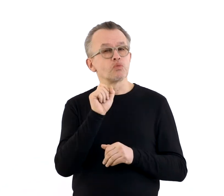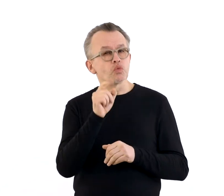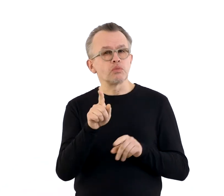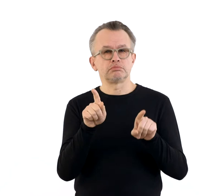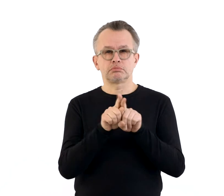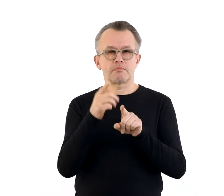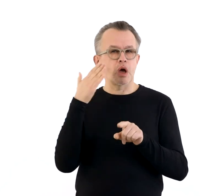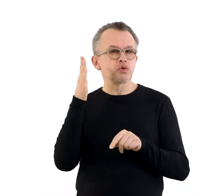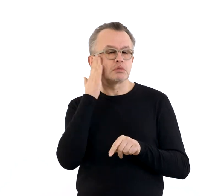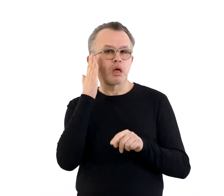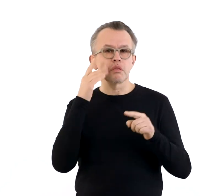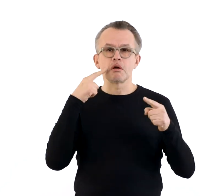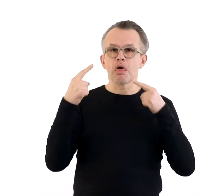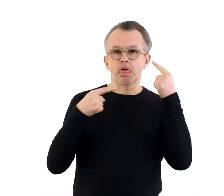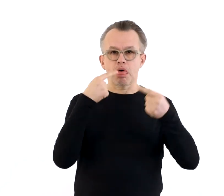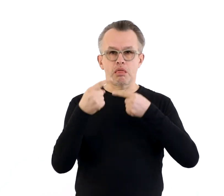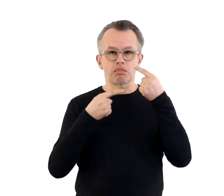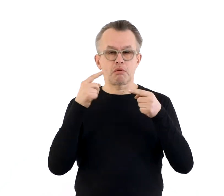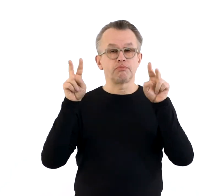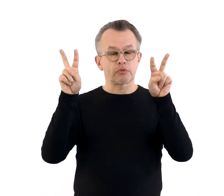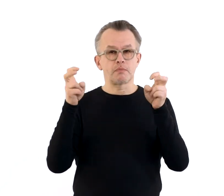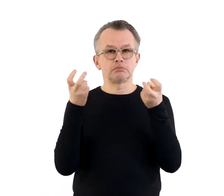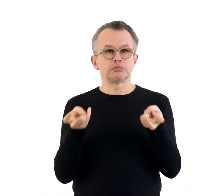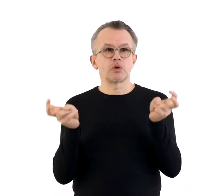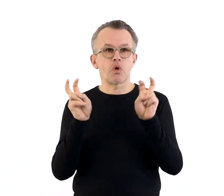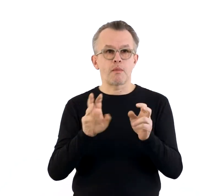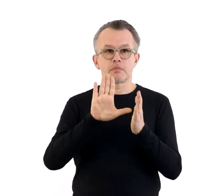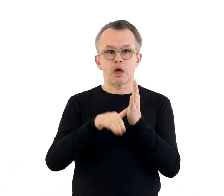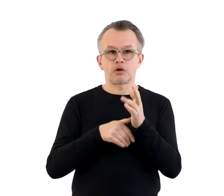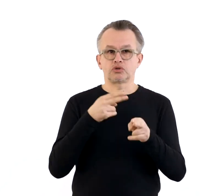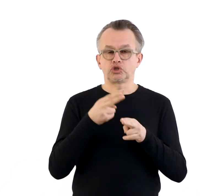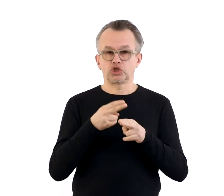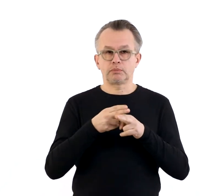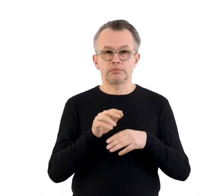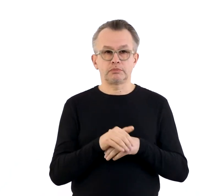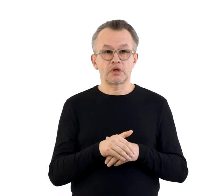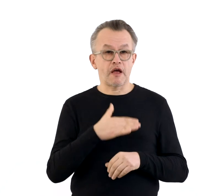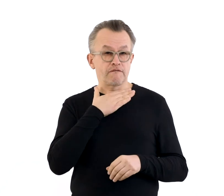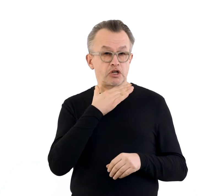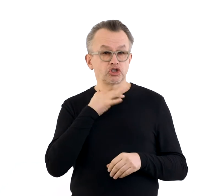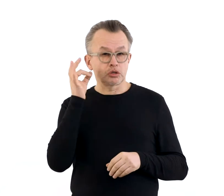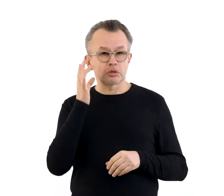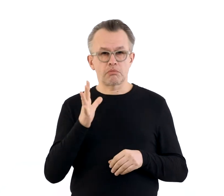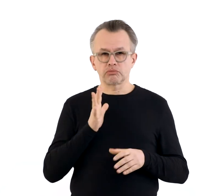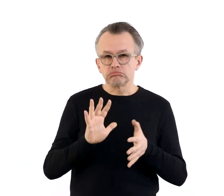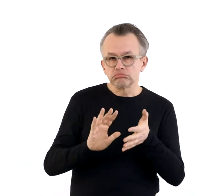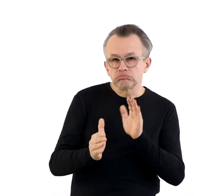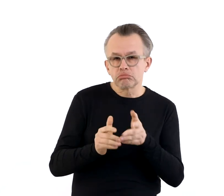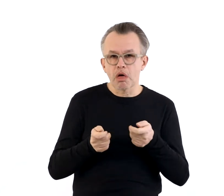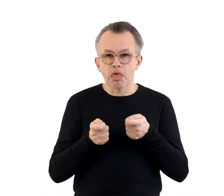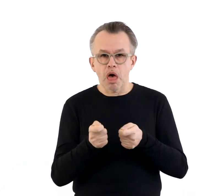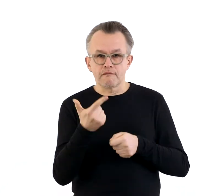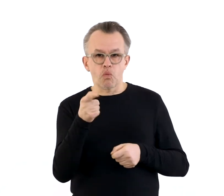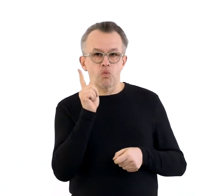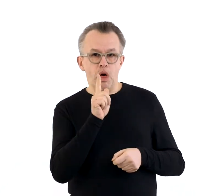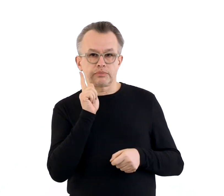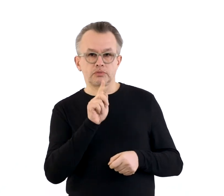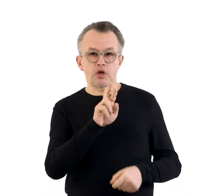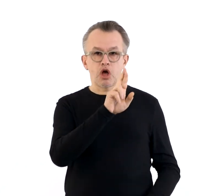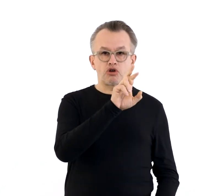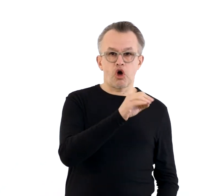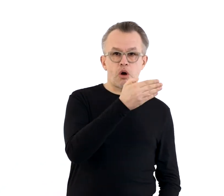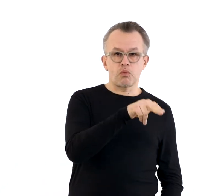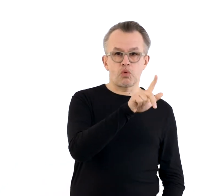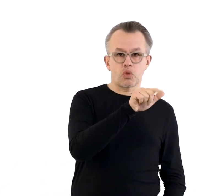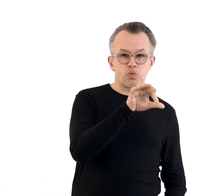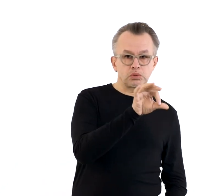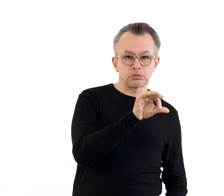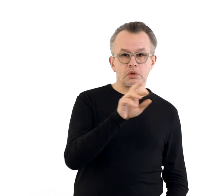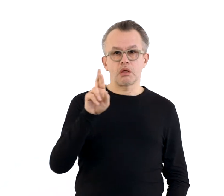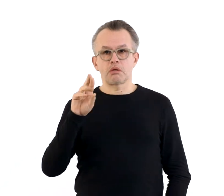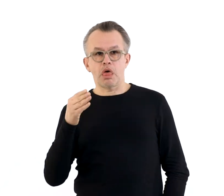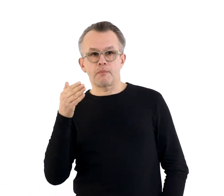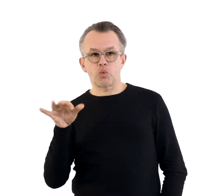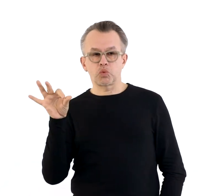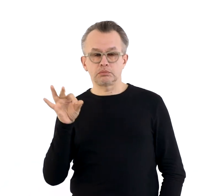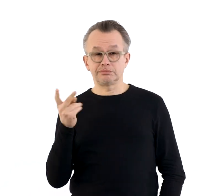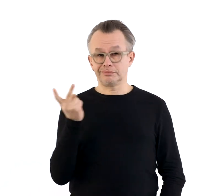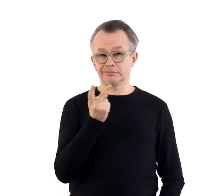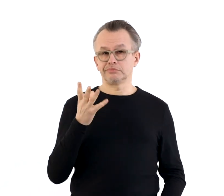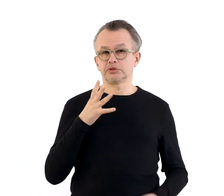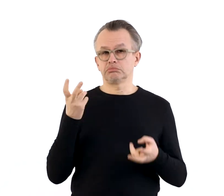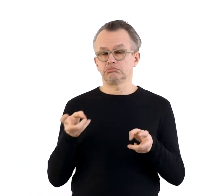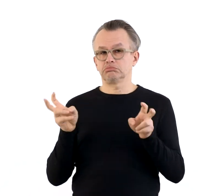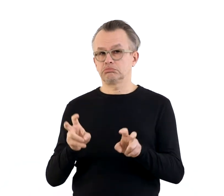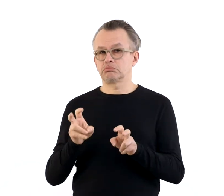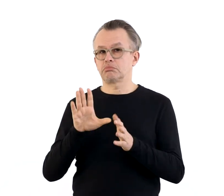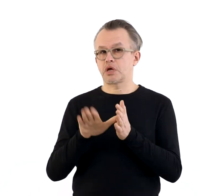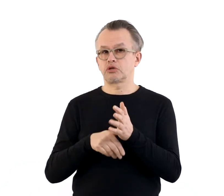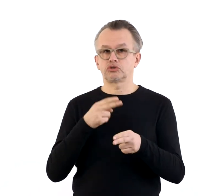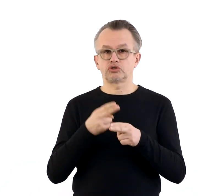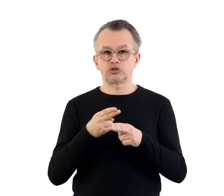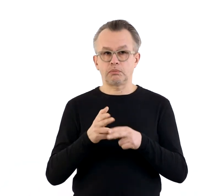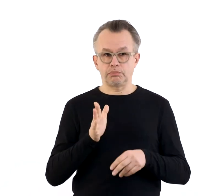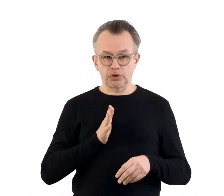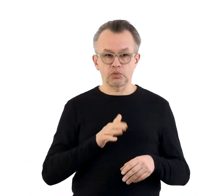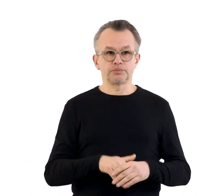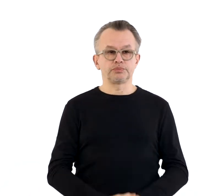Jak głosi bardzo znana legenda o założeniu Rzymu, zwierzę miało zaopiekować się i karmić Romulusa i Remusa – twórców tego miasta.